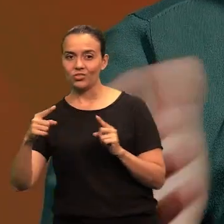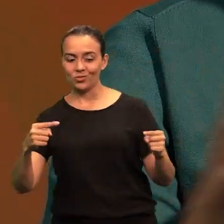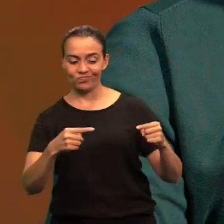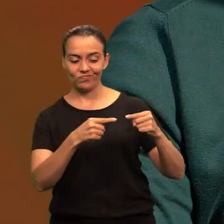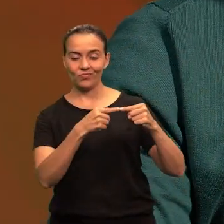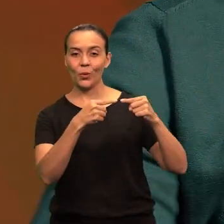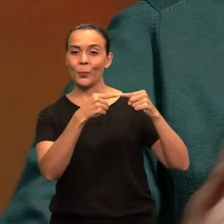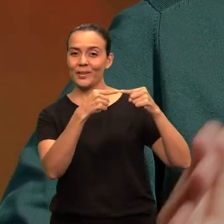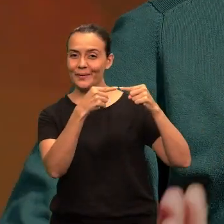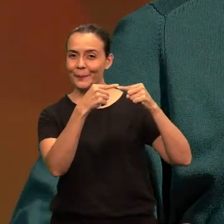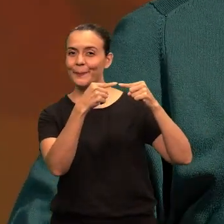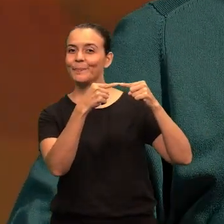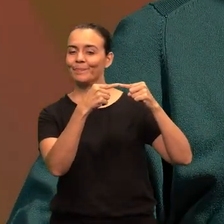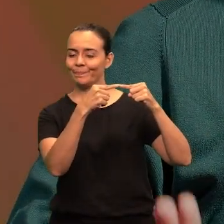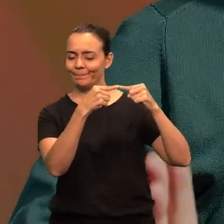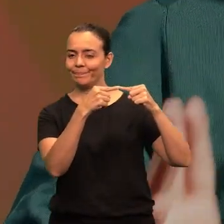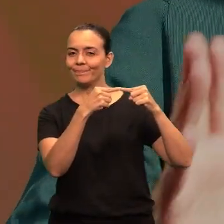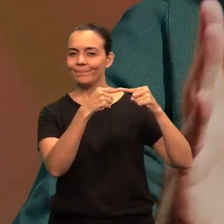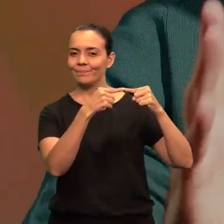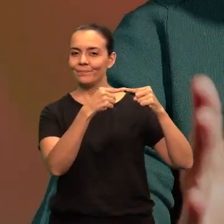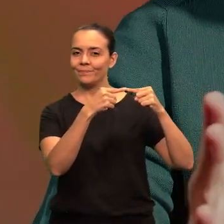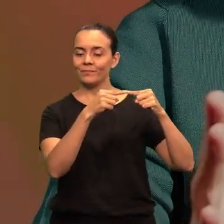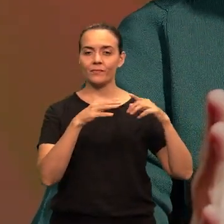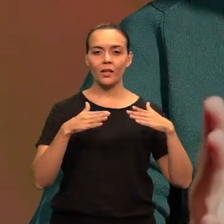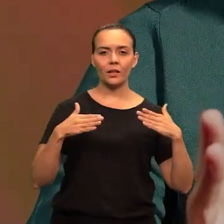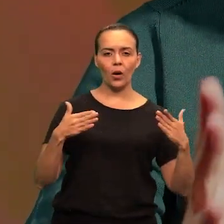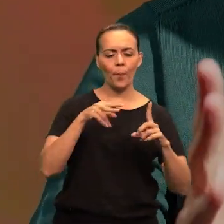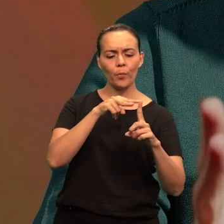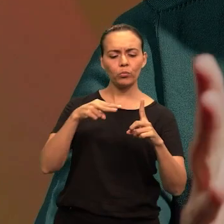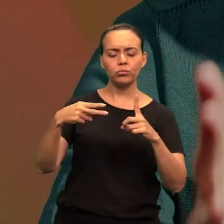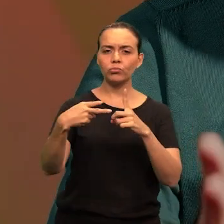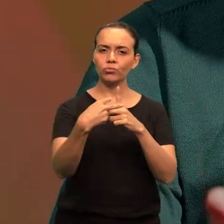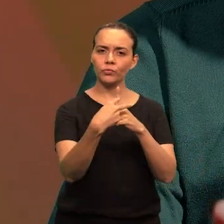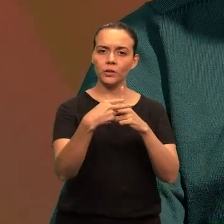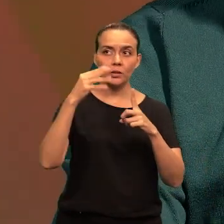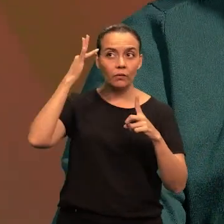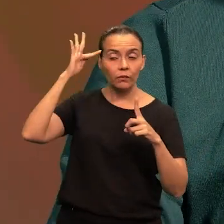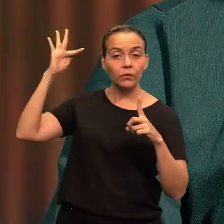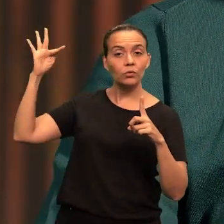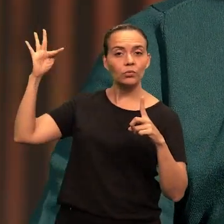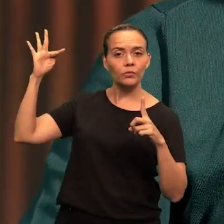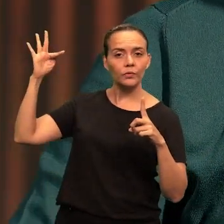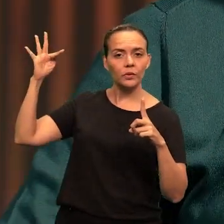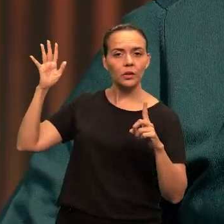O ponto a ser refletido é sempre esse, do ponto de vista da da reflexão filosófica: